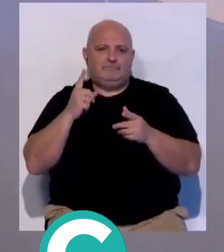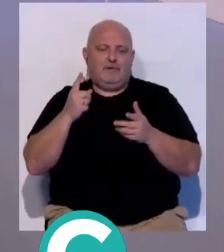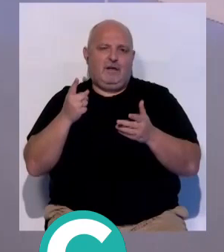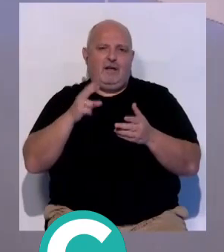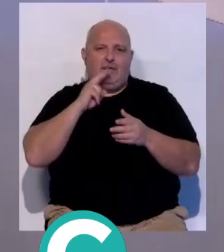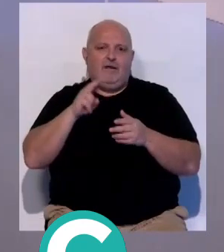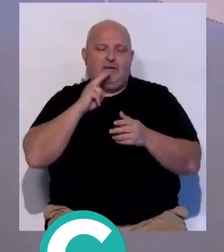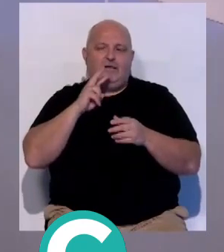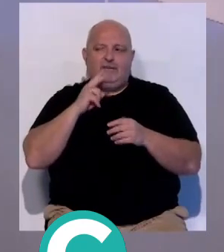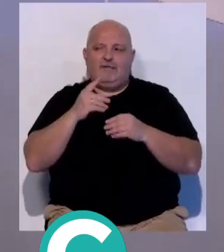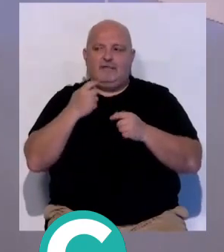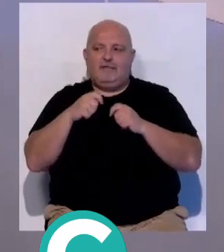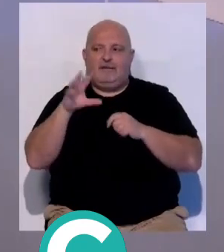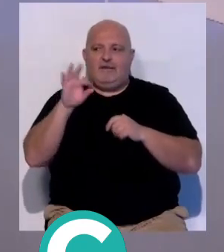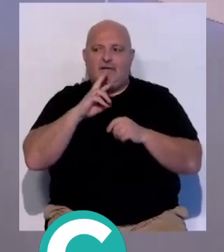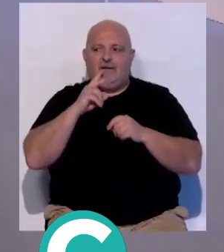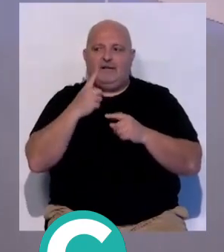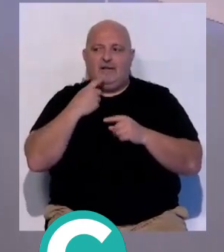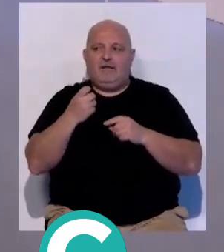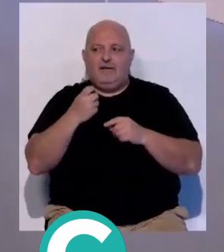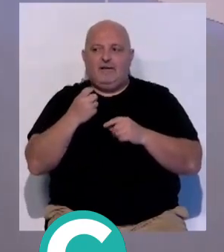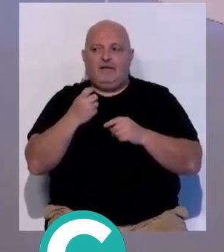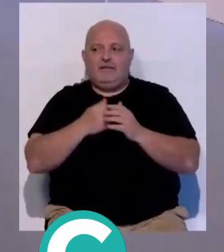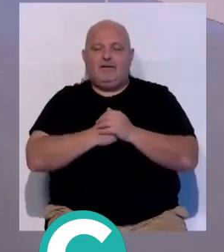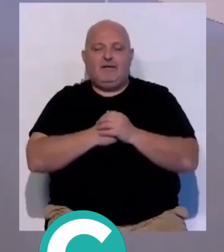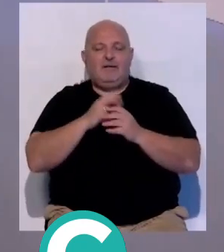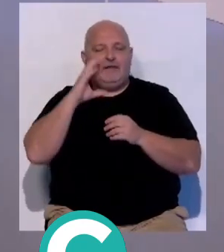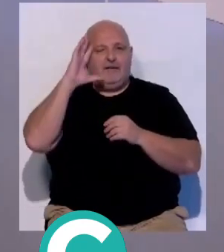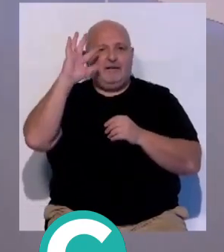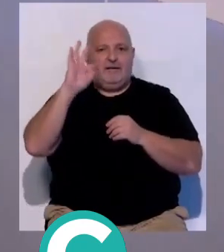comprar por lo que vale Y venderlo por lo que dice que cuestan vamos a escuchar a Sebastián